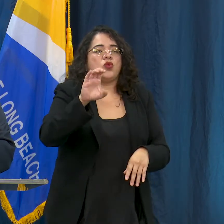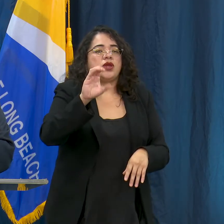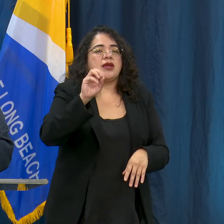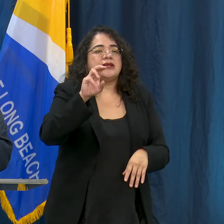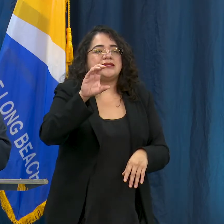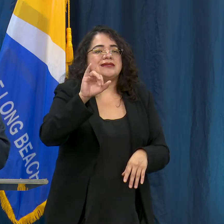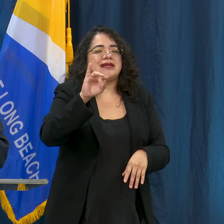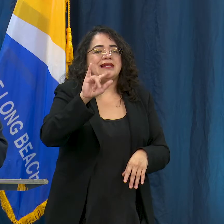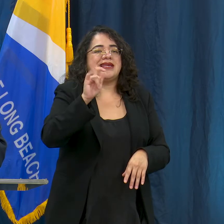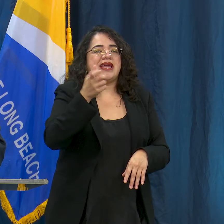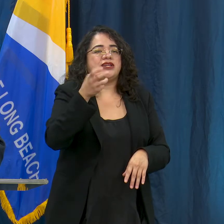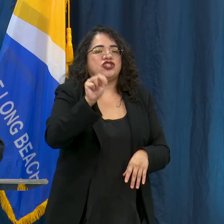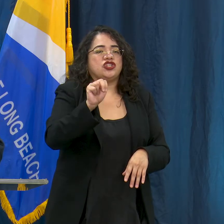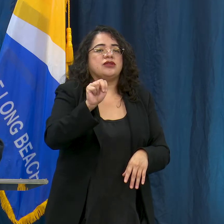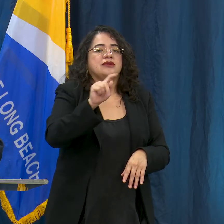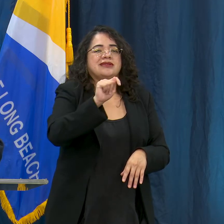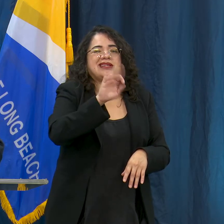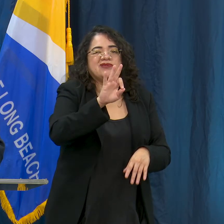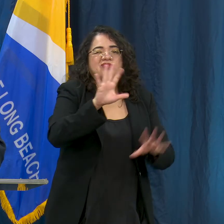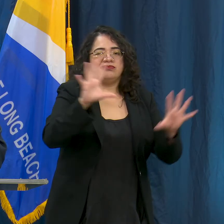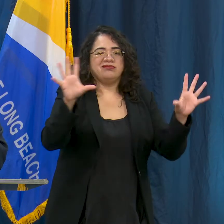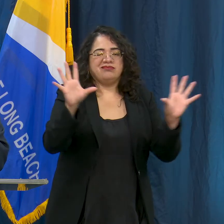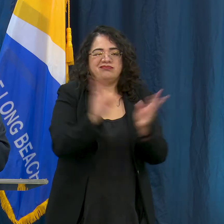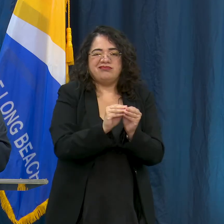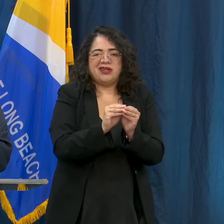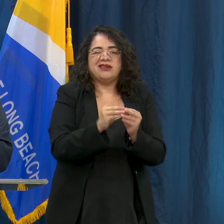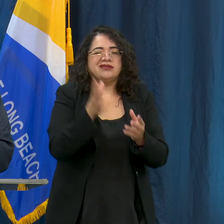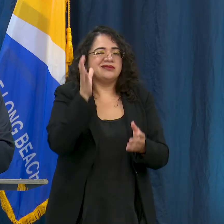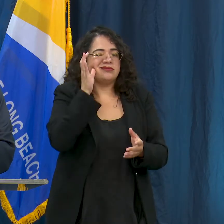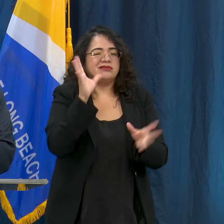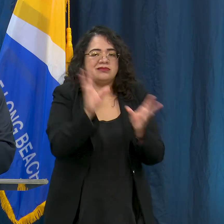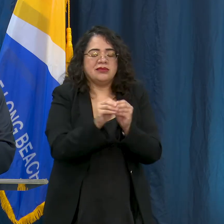Sione's discuss a con miembros de la comunidad para echar sus relatives